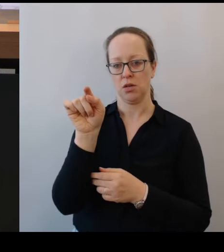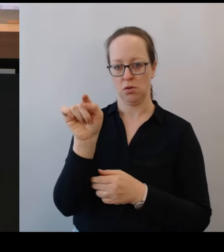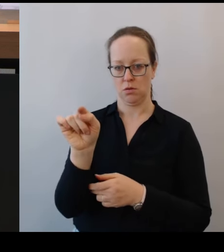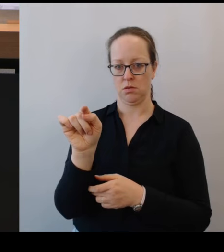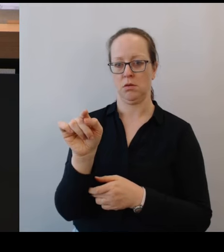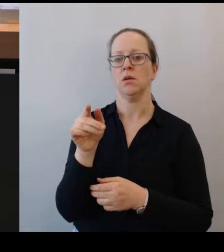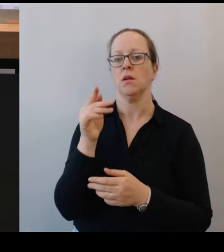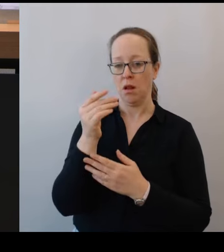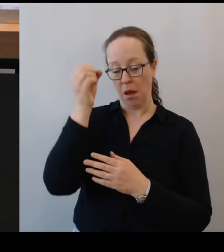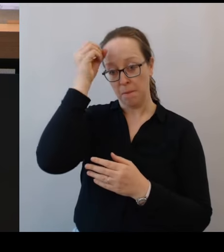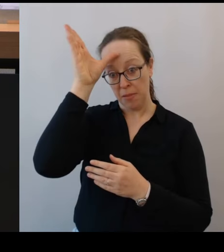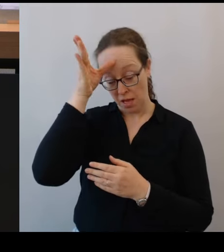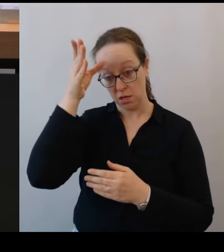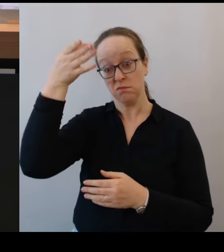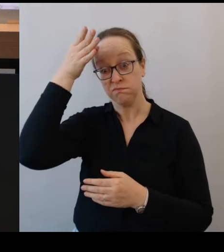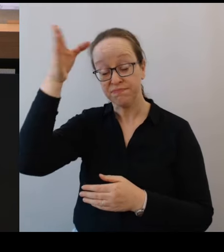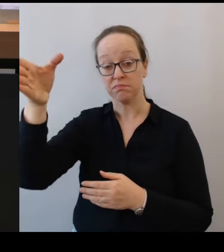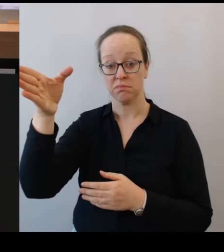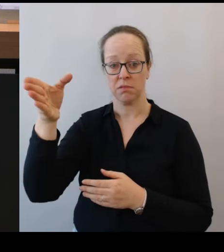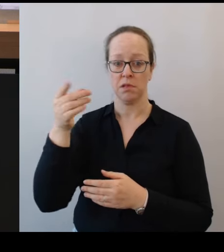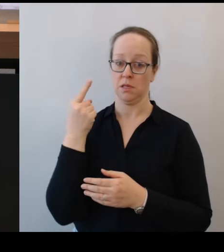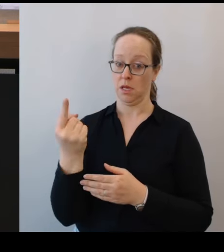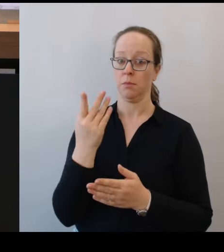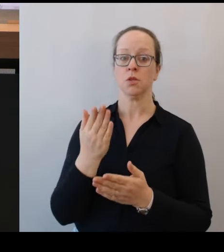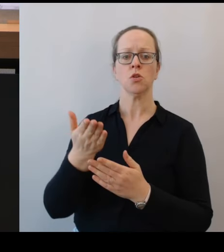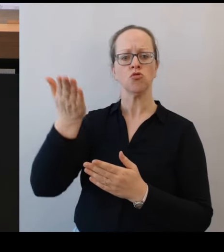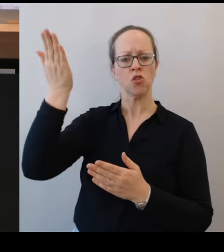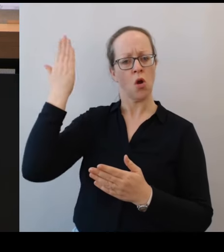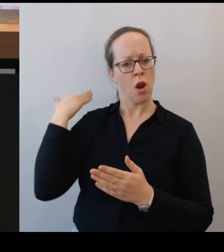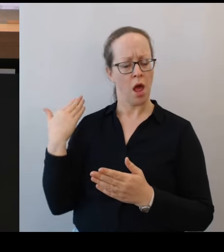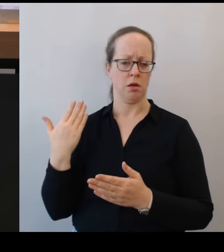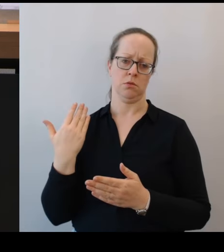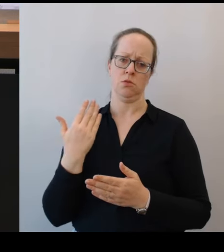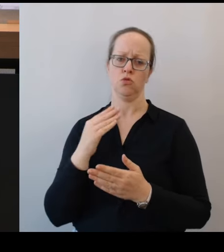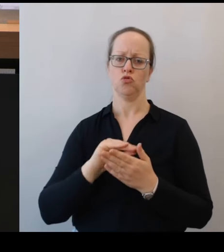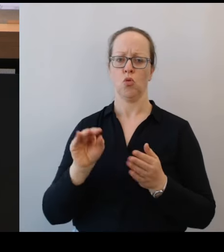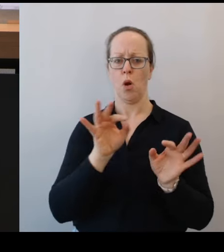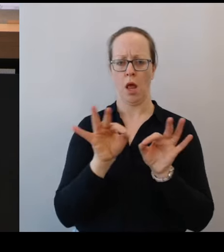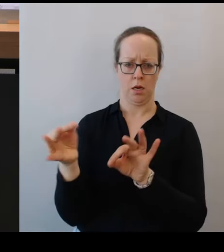Sie soll sich beweisen, denn wir sind uns alle einig, Berlin